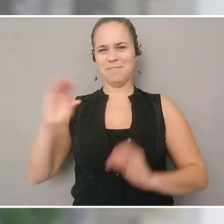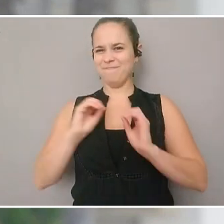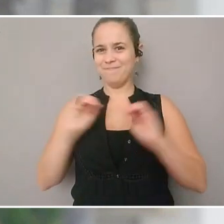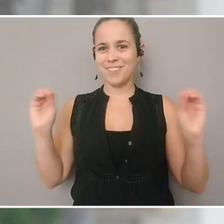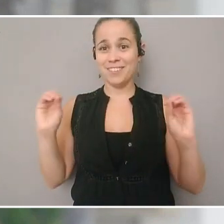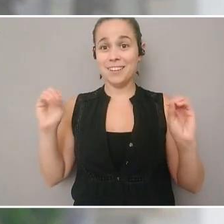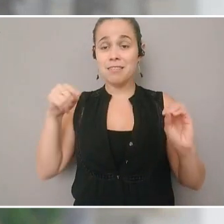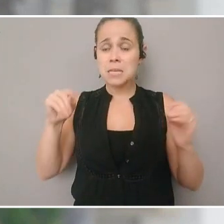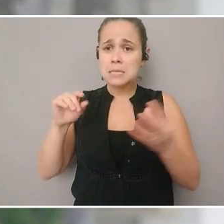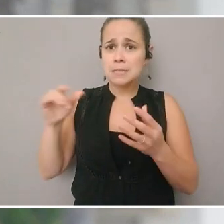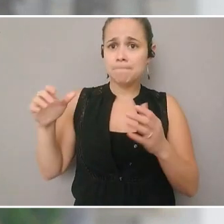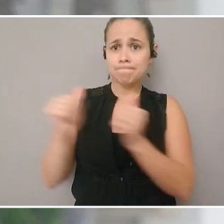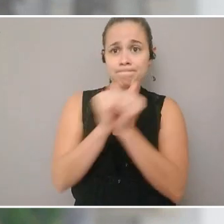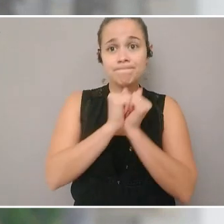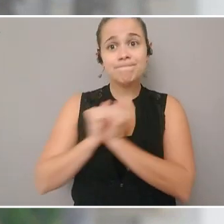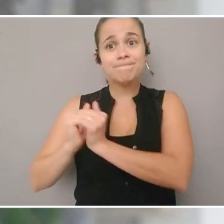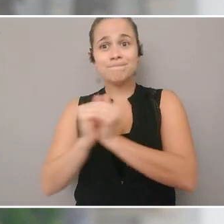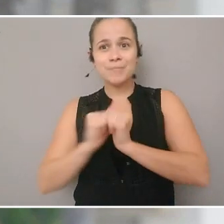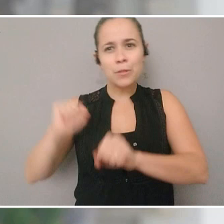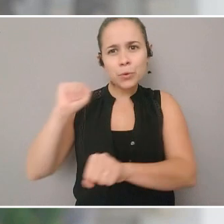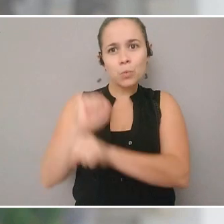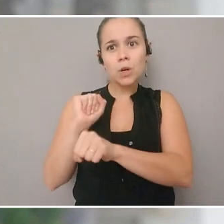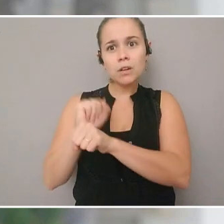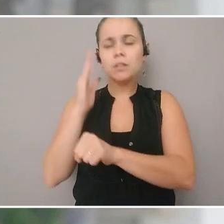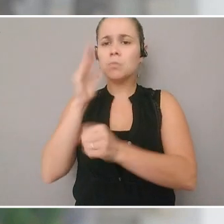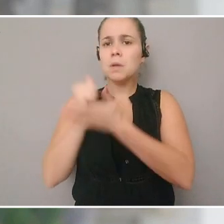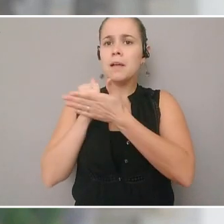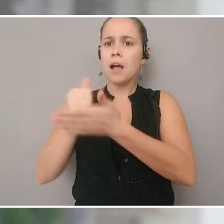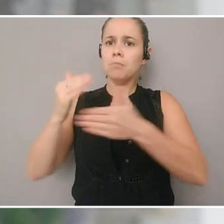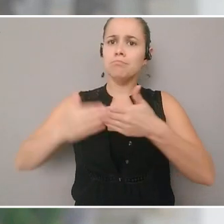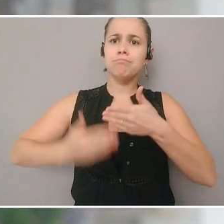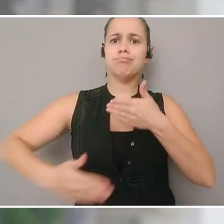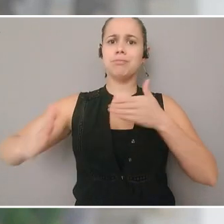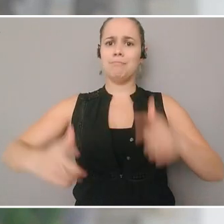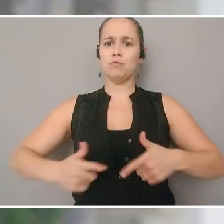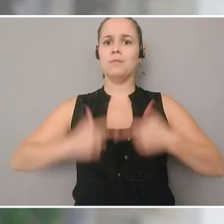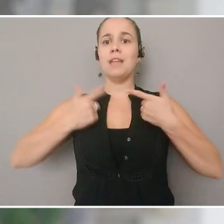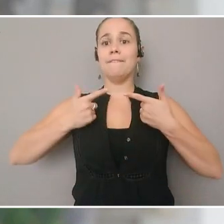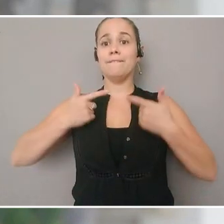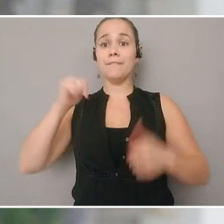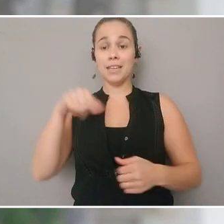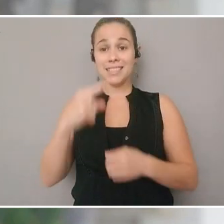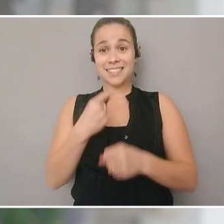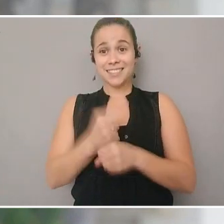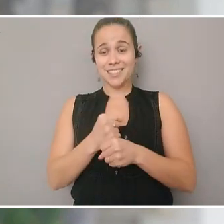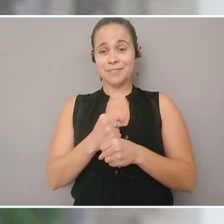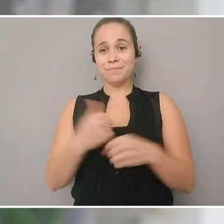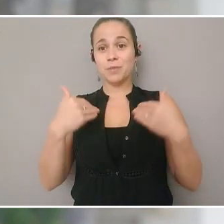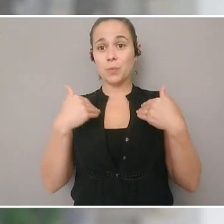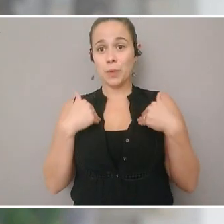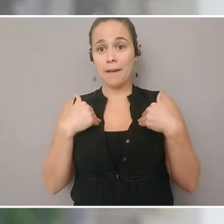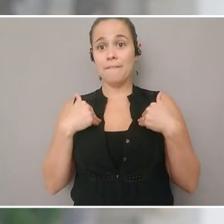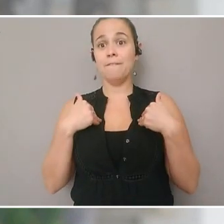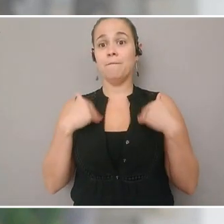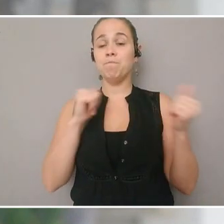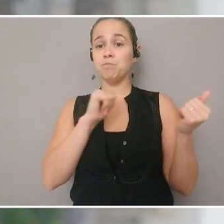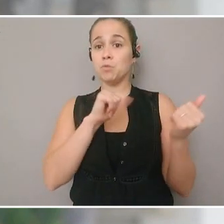impacto durará toda su vida.